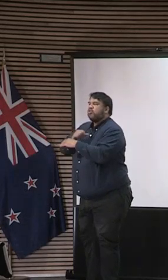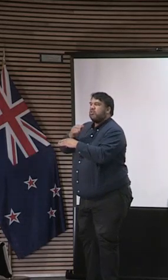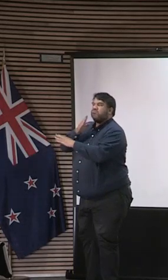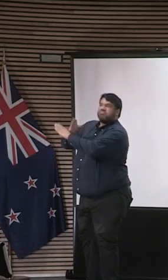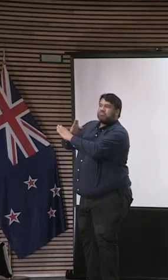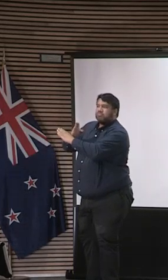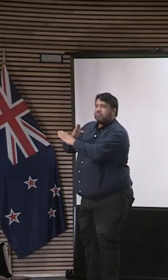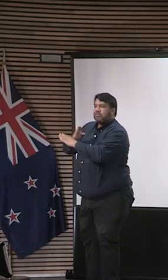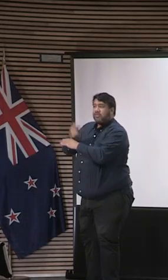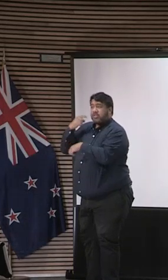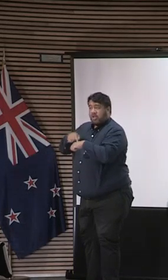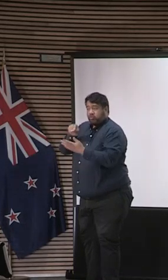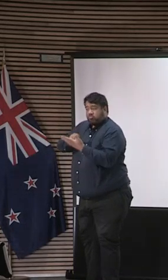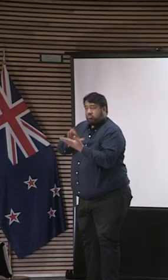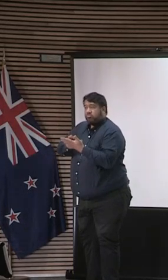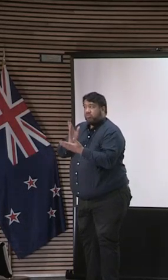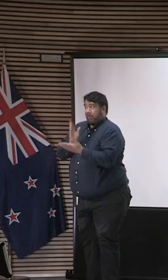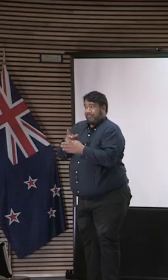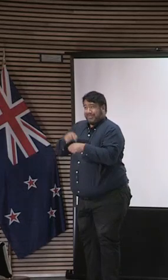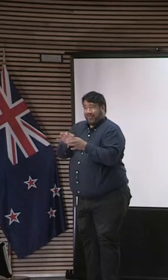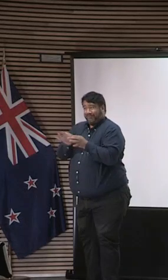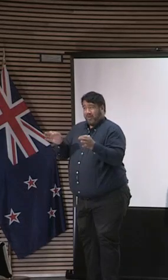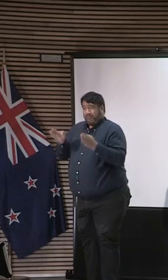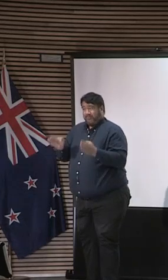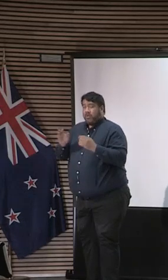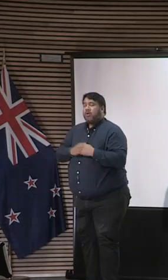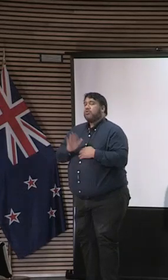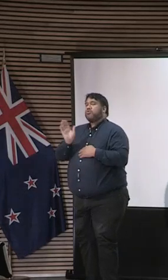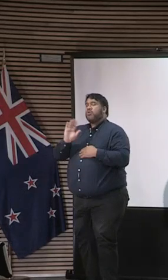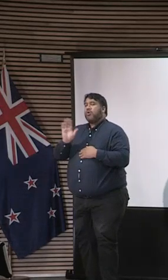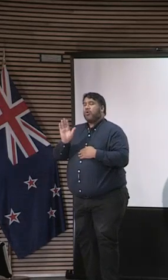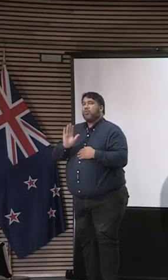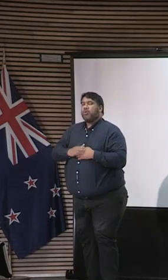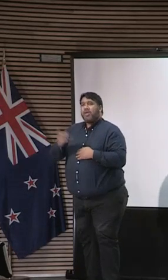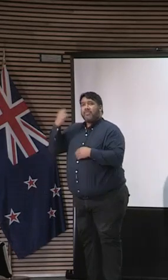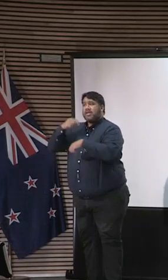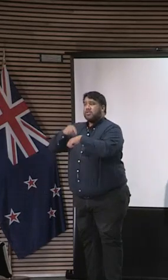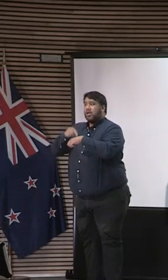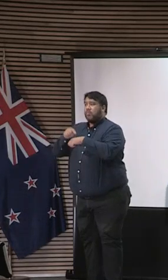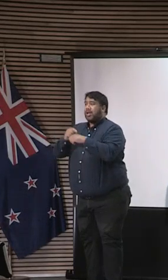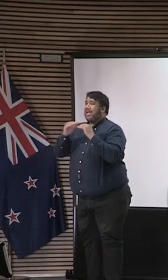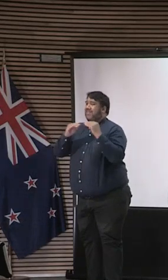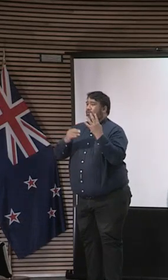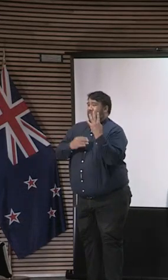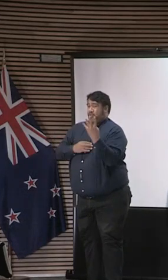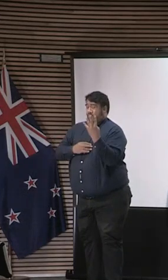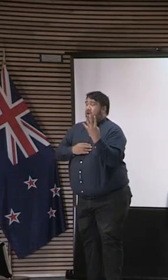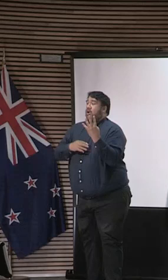koe he waa motuhake mo te roa o te wa e noho kati ai te rohe? DR Kare, kaore i